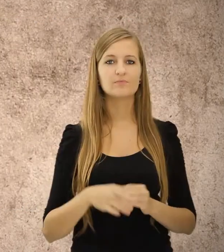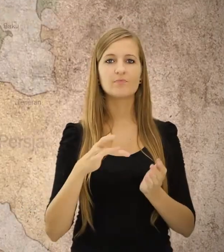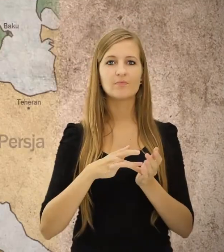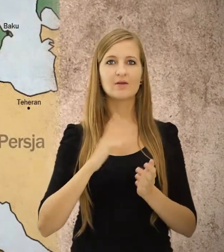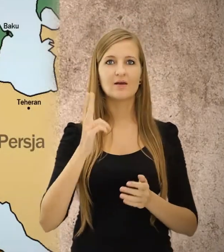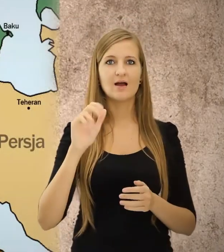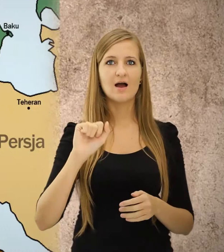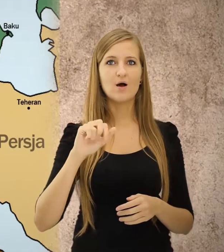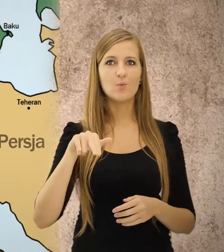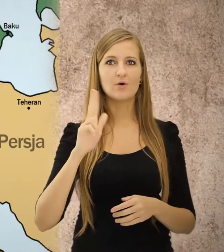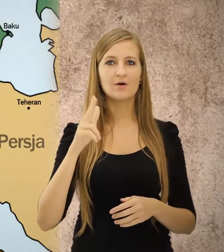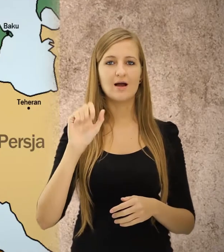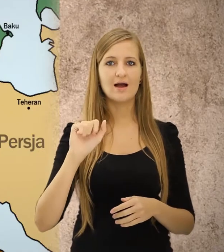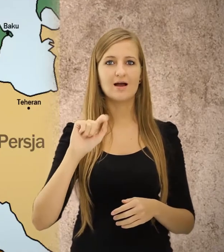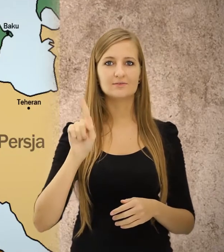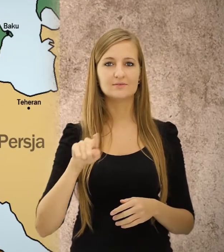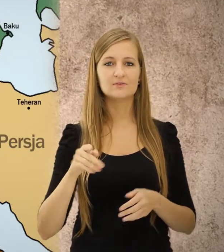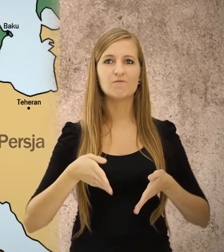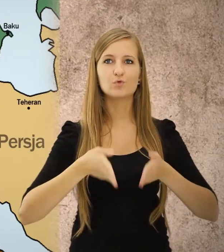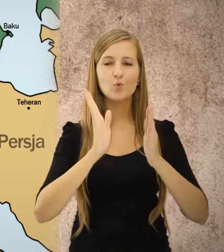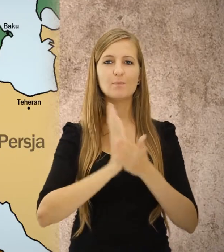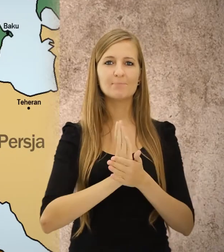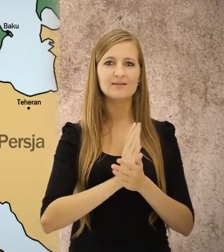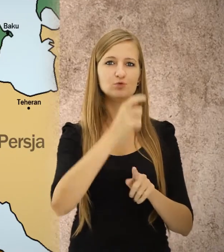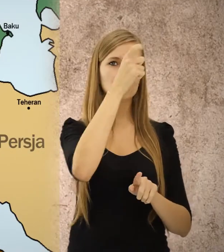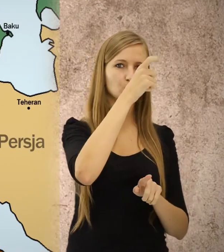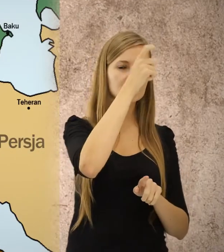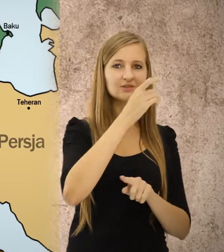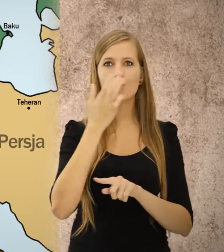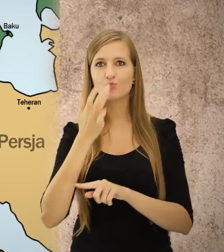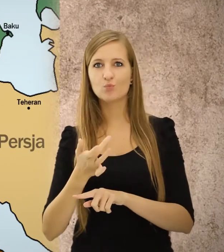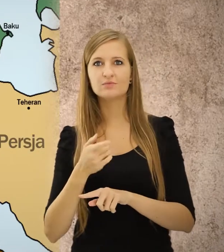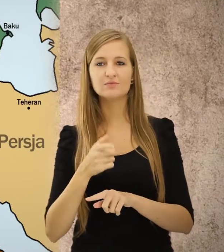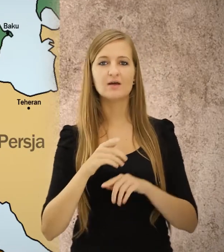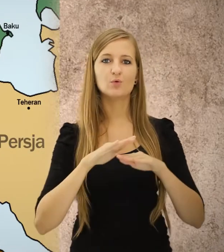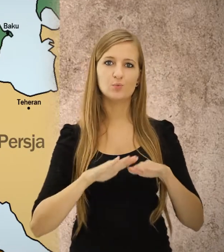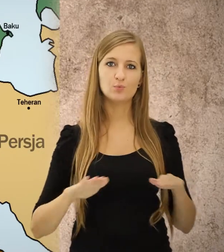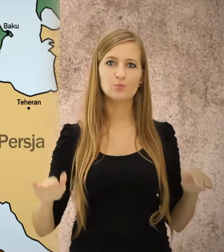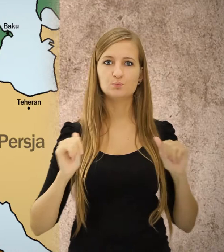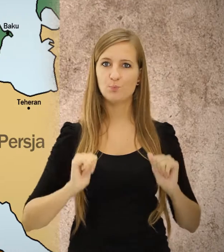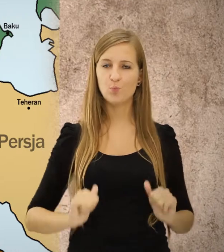Na Kaukazie front między Turcją i Rosją ustabilizował się.